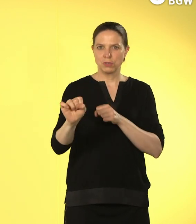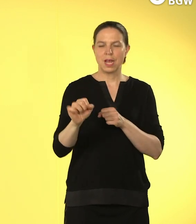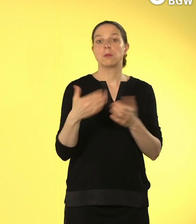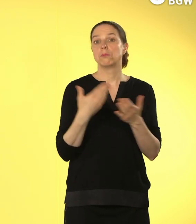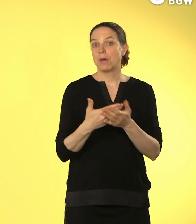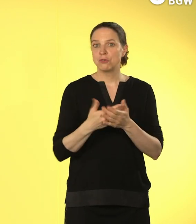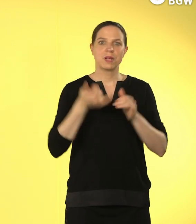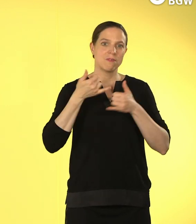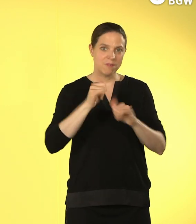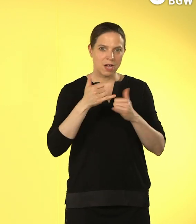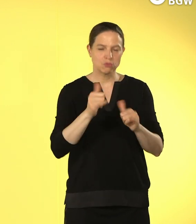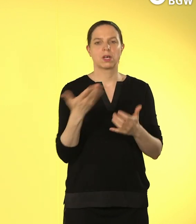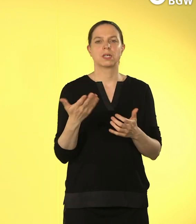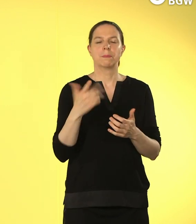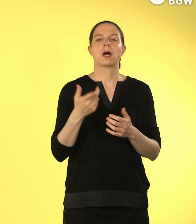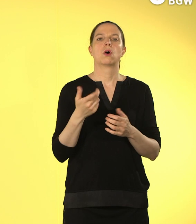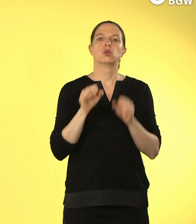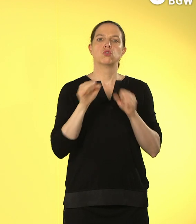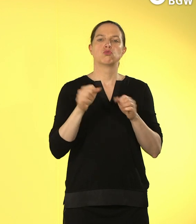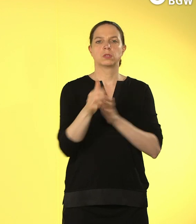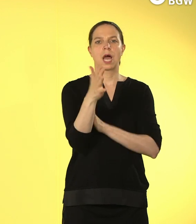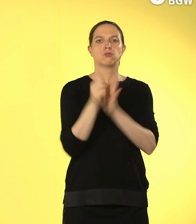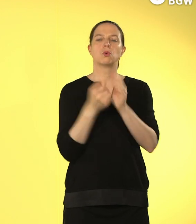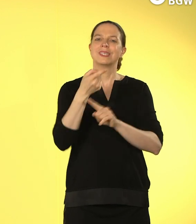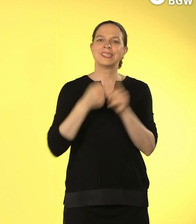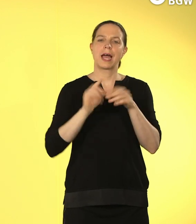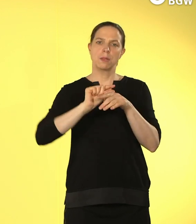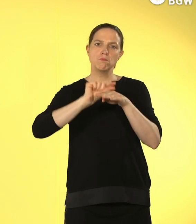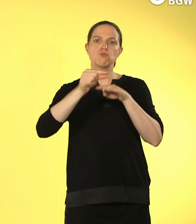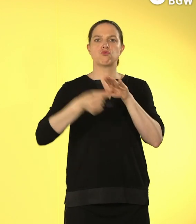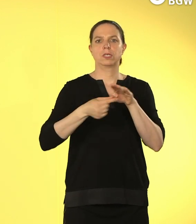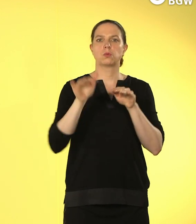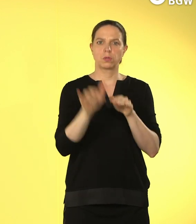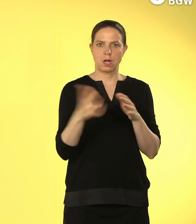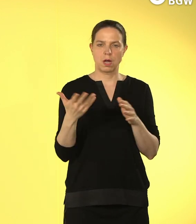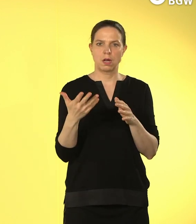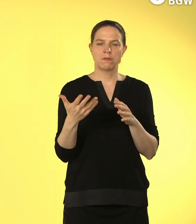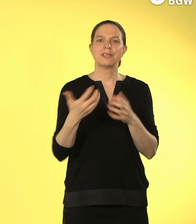Da gibt es teilbeschichtete Handschuhe, die vor mechanischen Belastungen schützen.